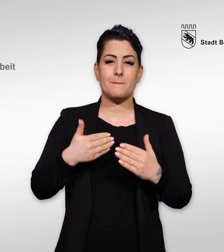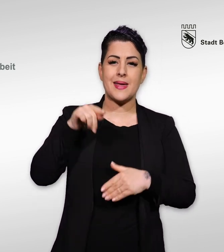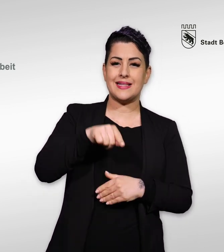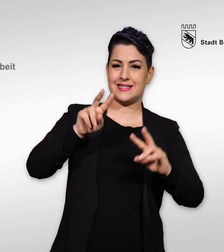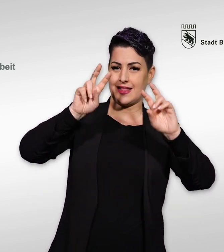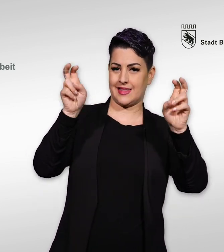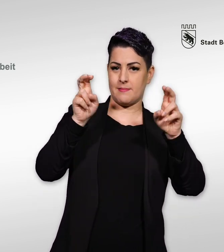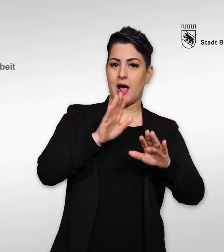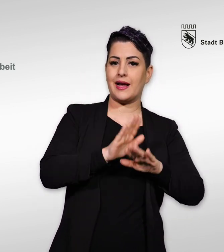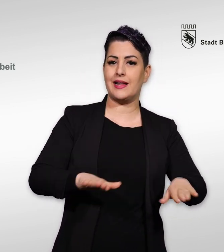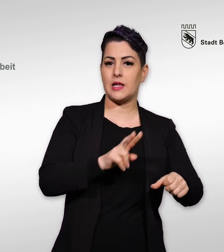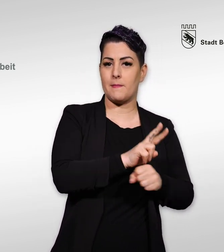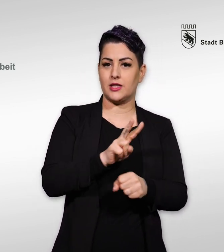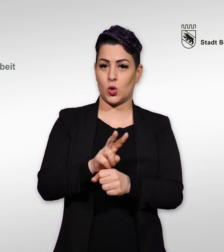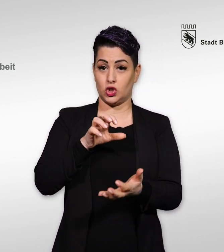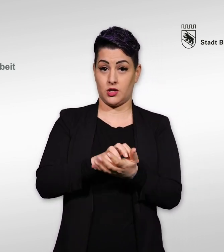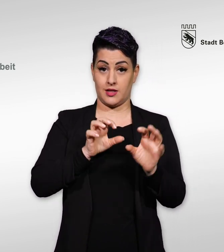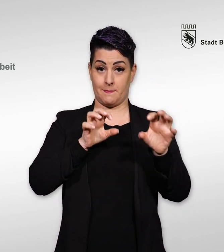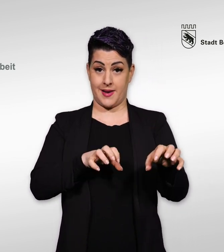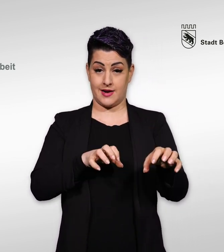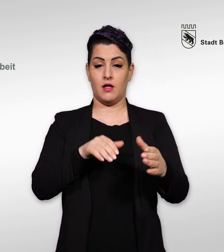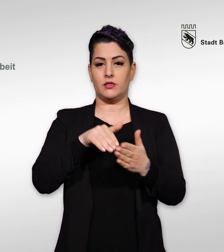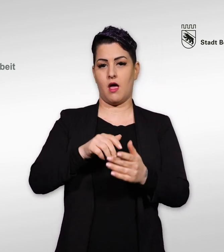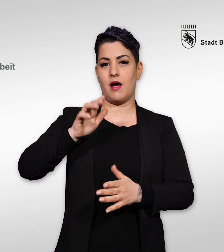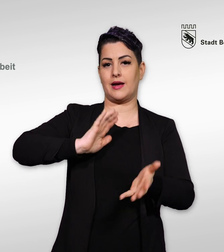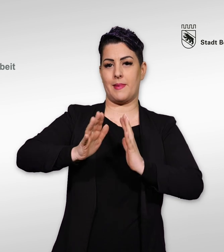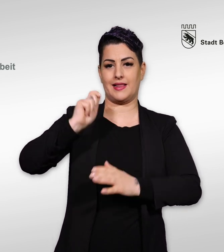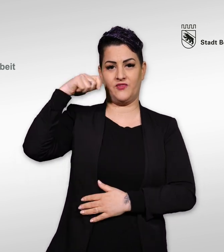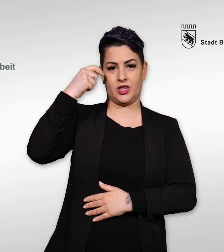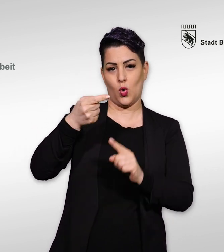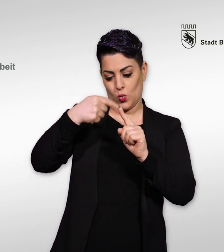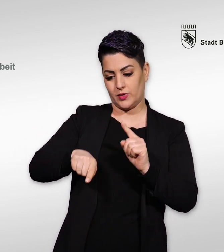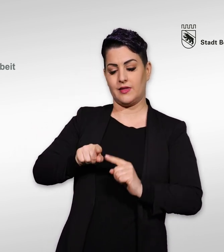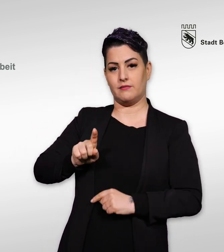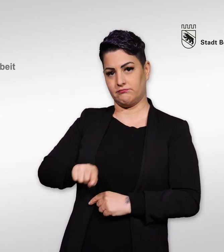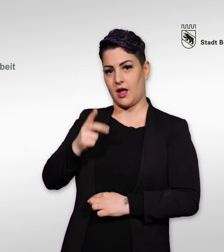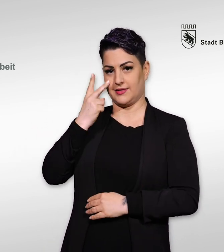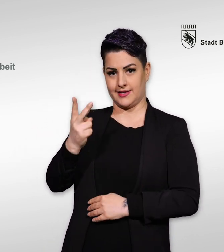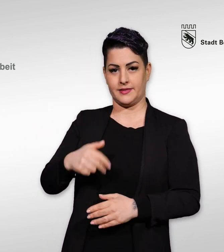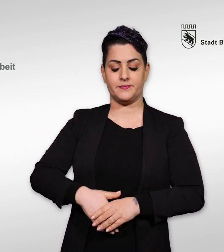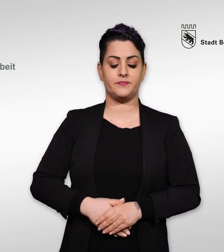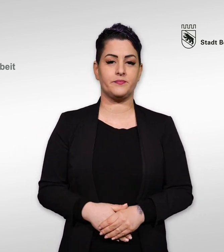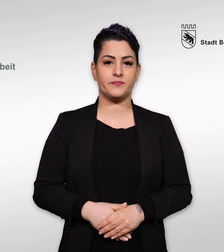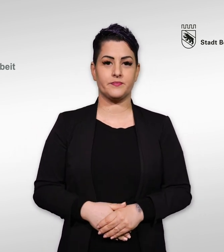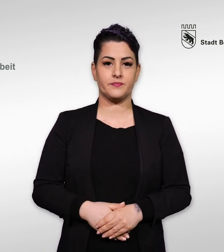«Kinderbetreuung in der Stadt Bern». Sie finden den Link zum Video unter diesem Video.